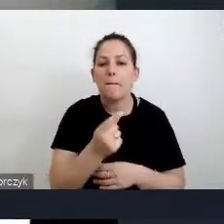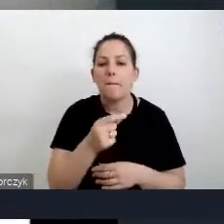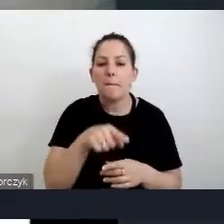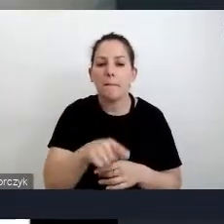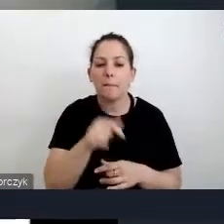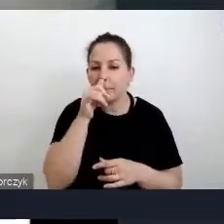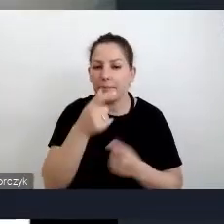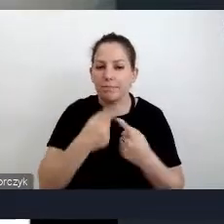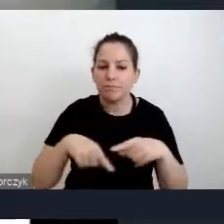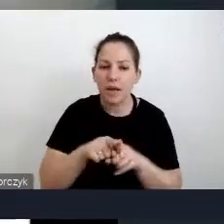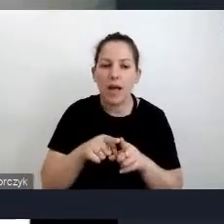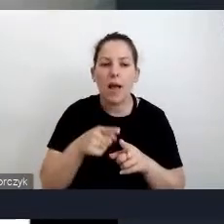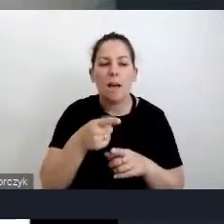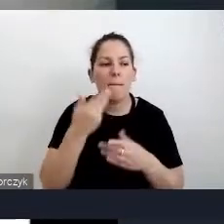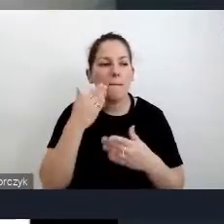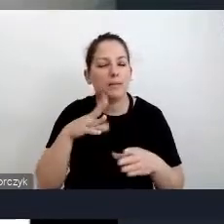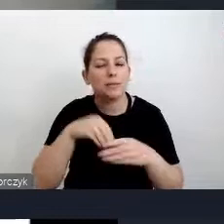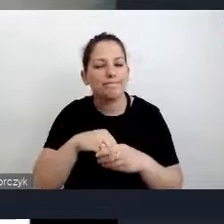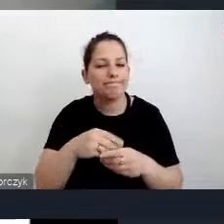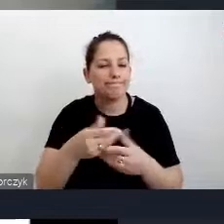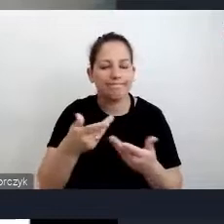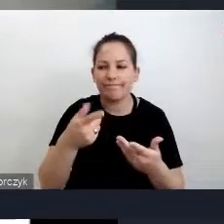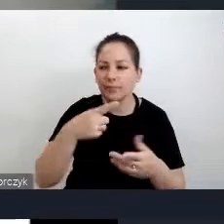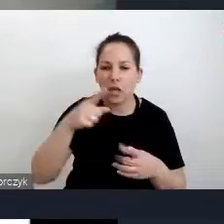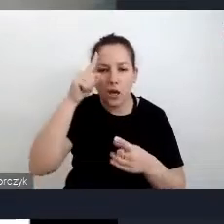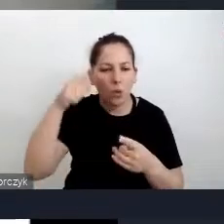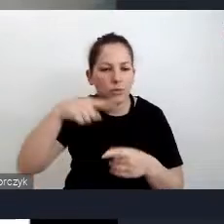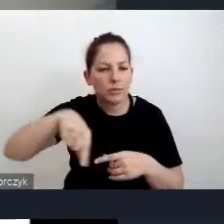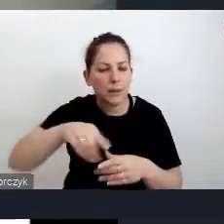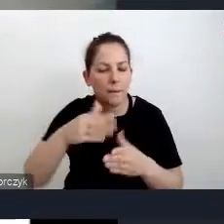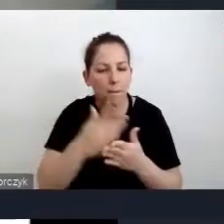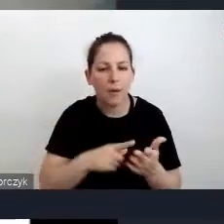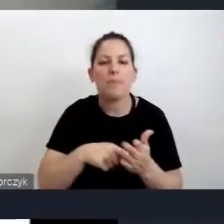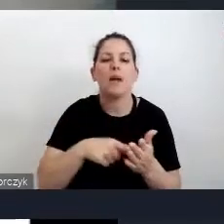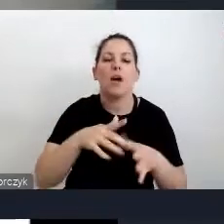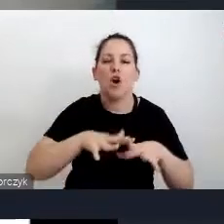tego bardzo holistycznego programu. Cele [niezrozumiałe] są oczywiście globalne, ale muszą być realizowane przez jednostki,